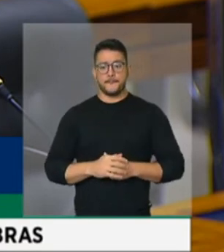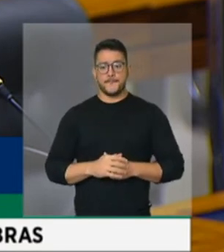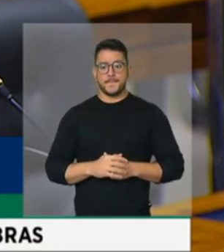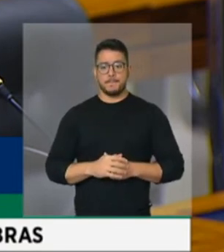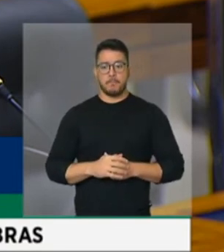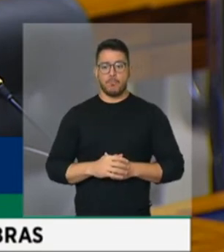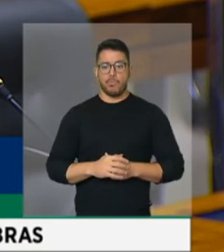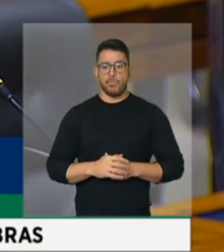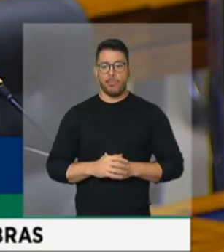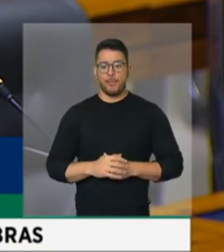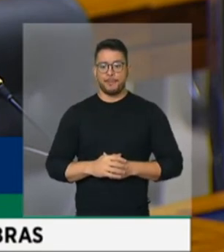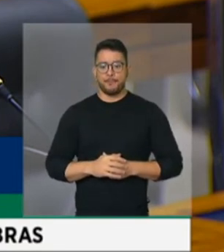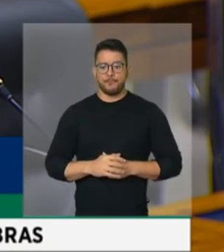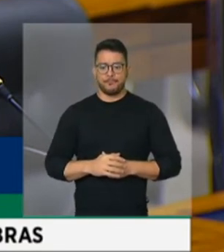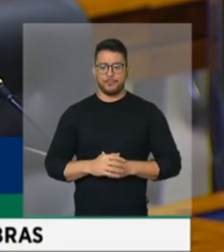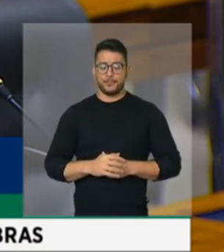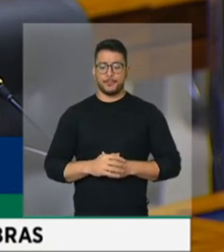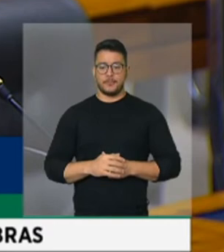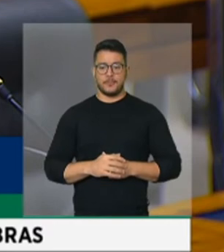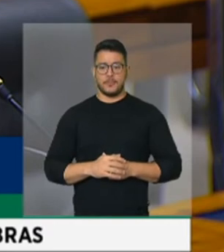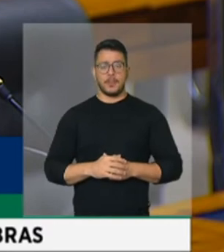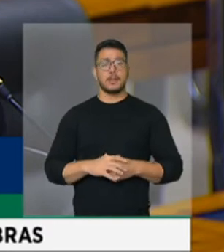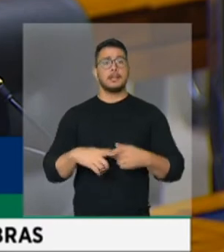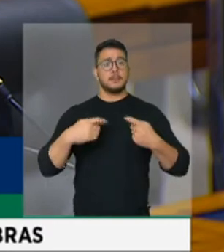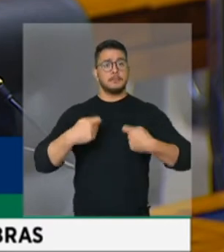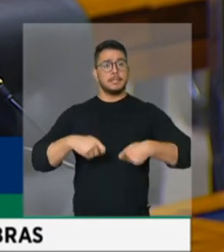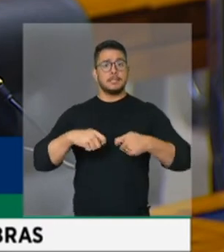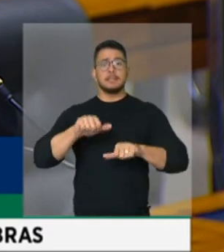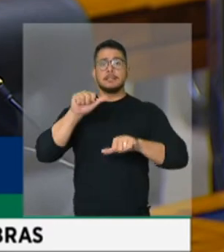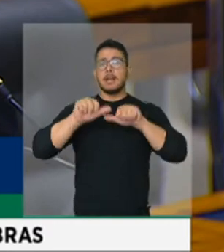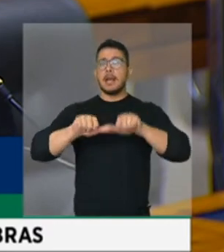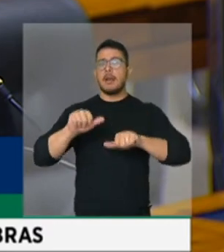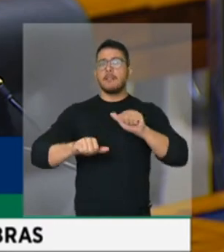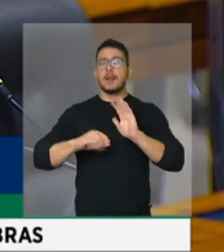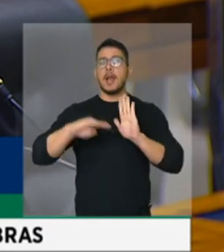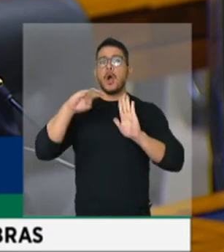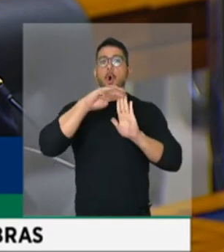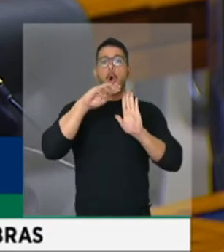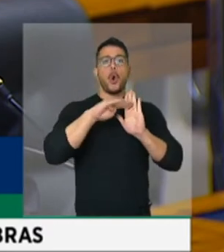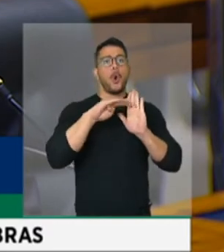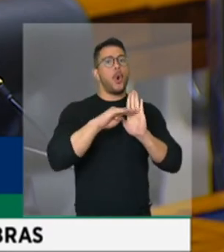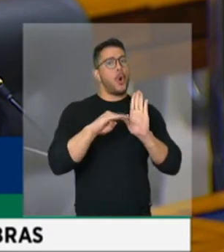ERIKA, E SEMPRE TÃO ZELOSA PELO REGIMENTO DA CASA, PELO PLENÁRIO DESSA CASA EM ORDEM CRONOLÓGICA. ENTÃO ESSE É O